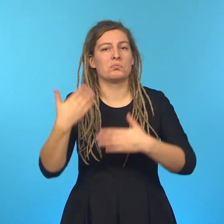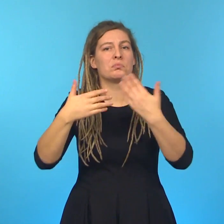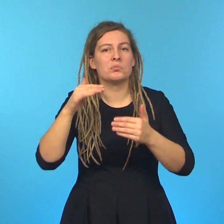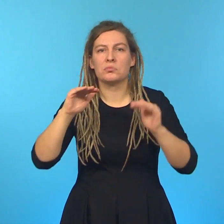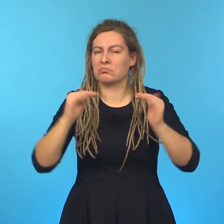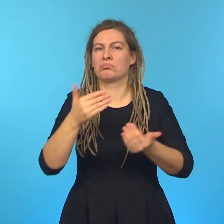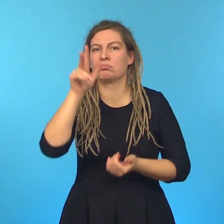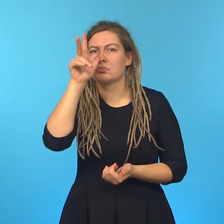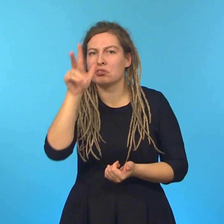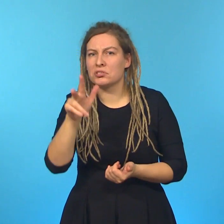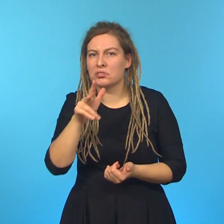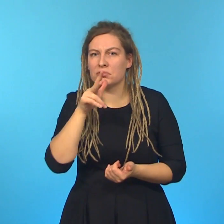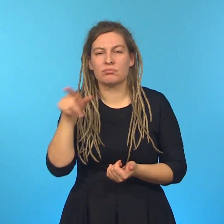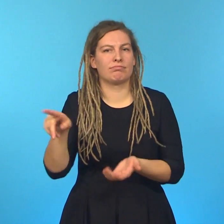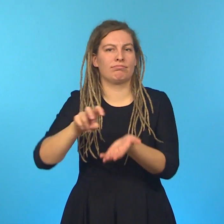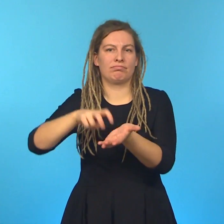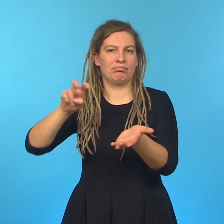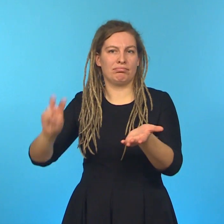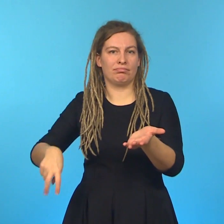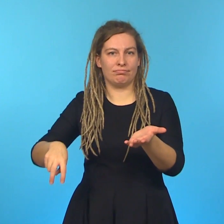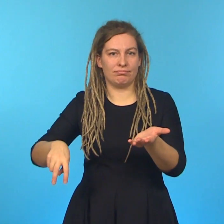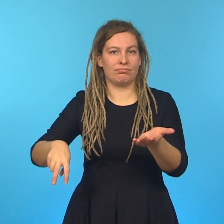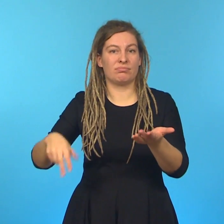Bet po 3 mėnesių darbo jis atsistatydino,